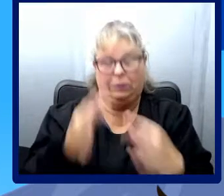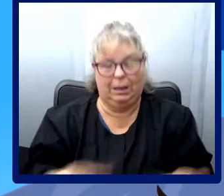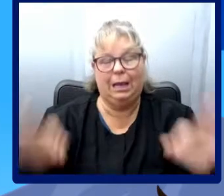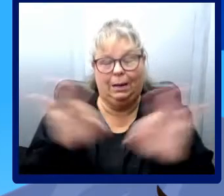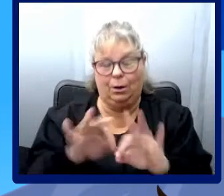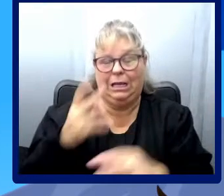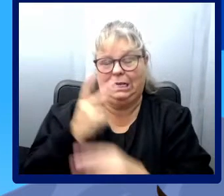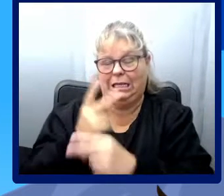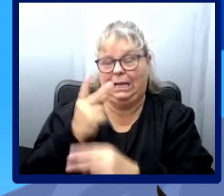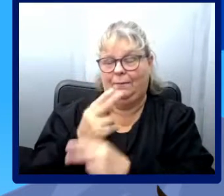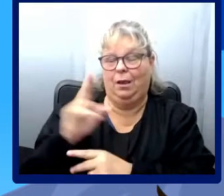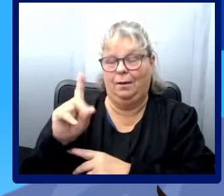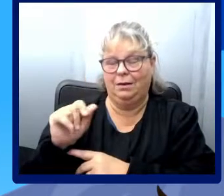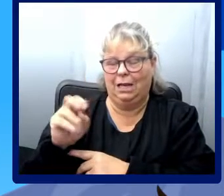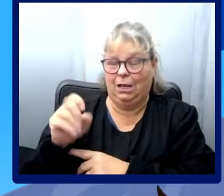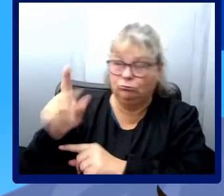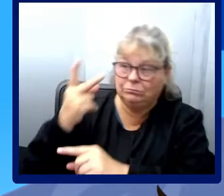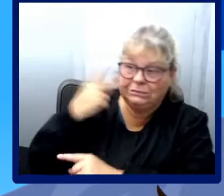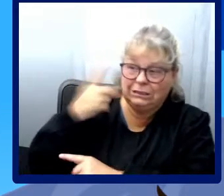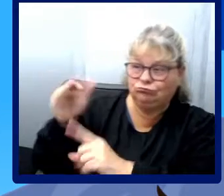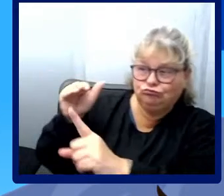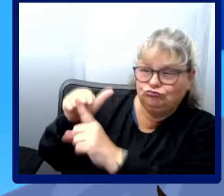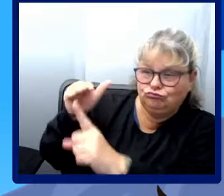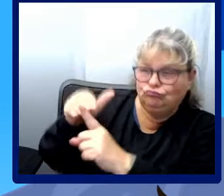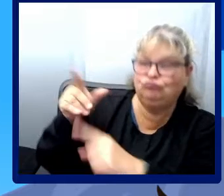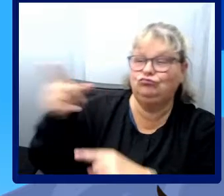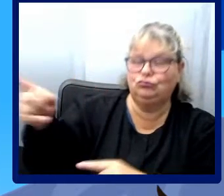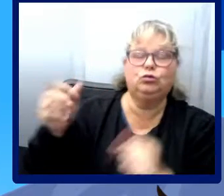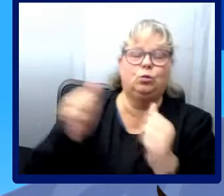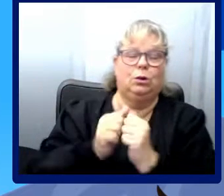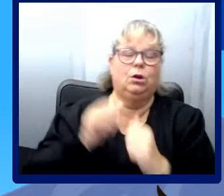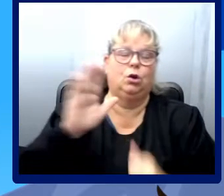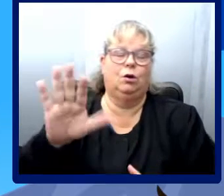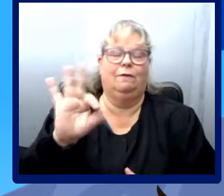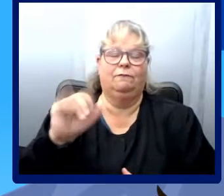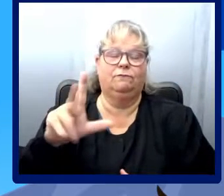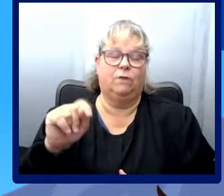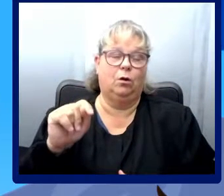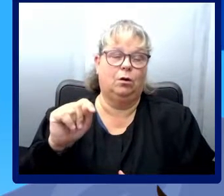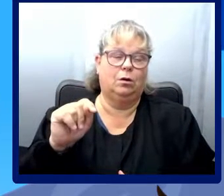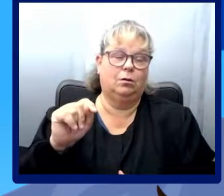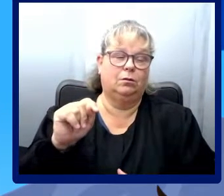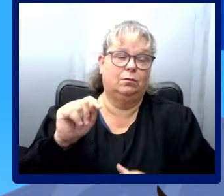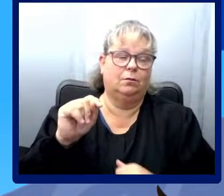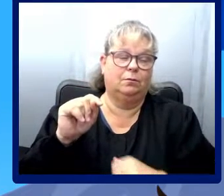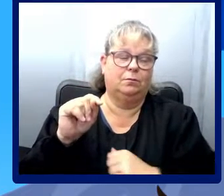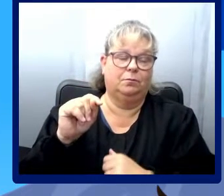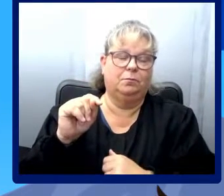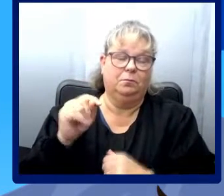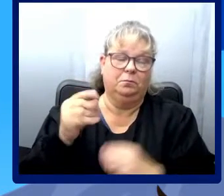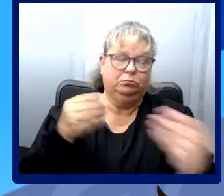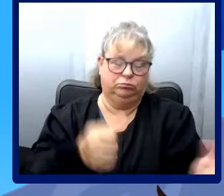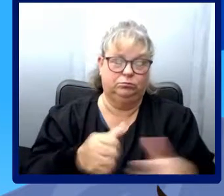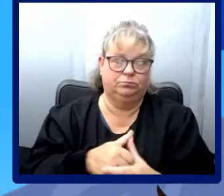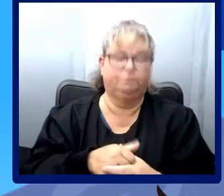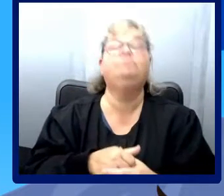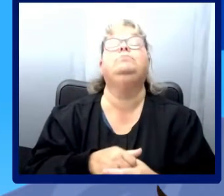actualicen sus flujos existentes con Fault Pad para asegurar una buena experiencia de usuario. Ya hemos hablado mucho de esto,